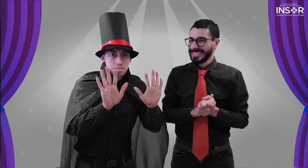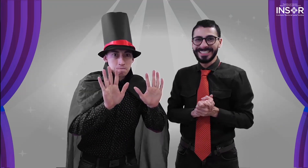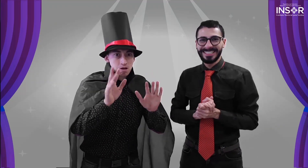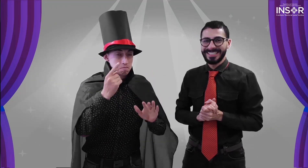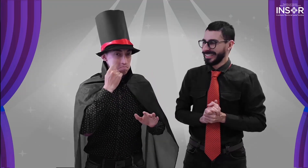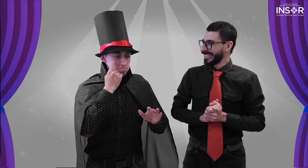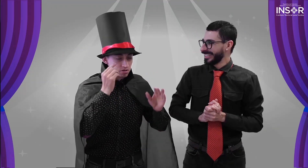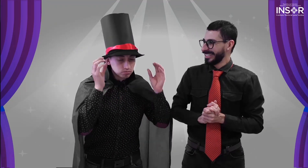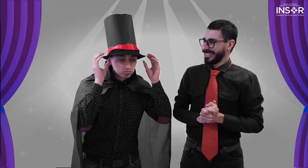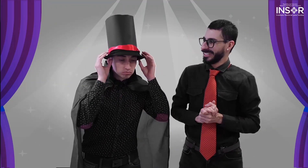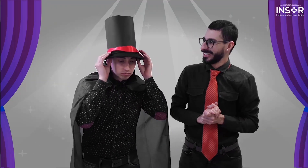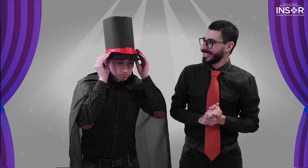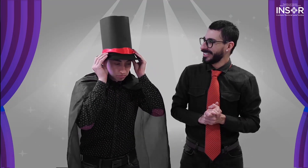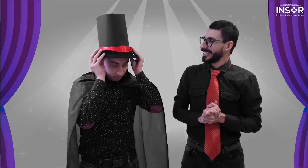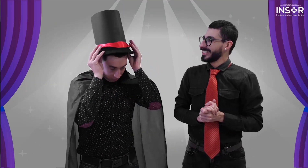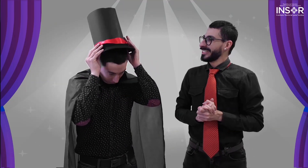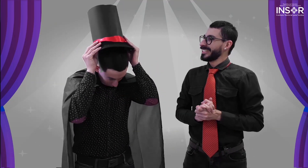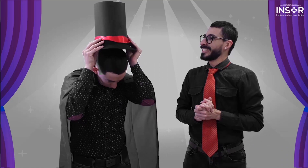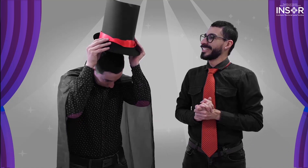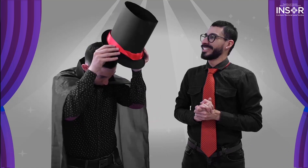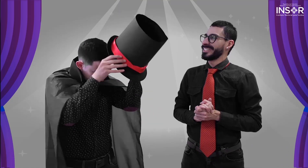Pero esperen, miren...